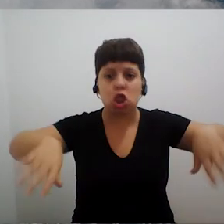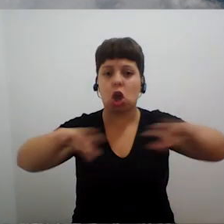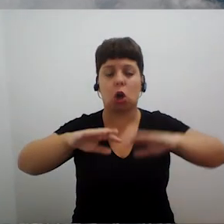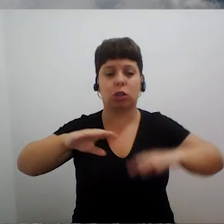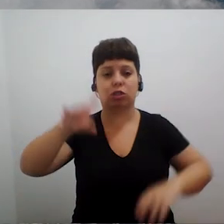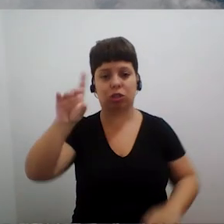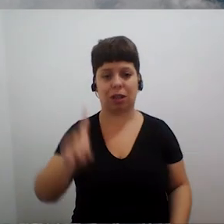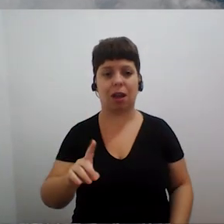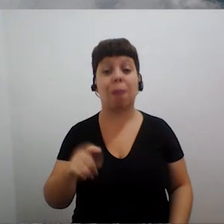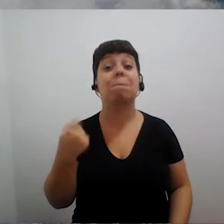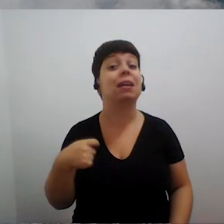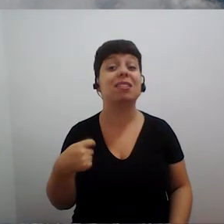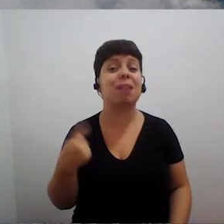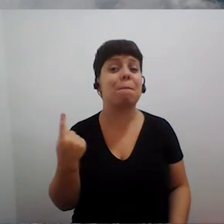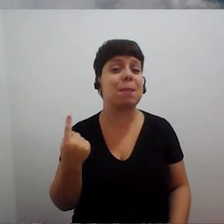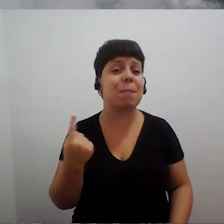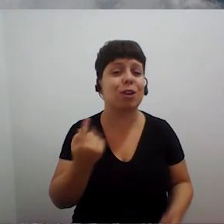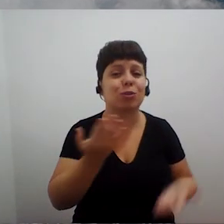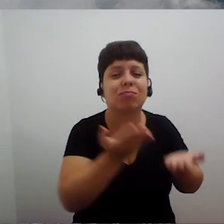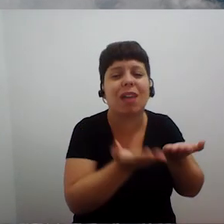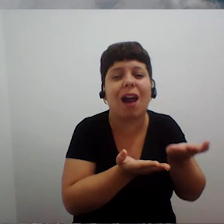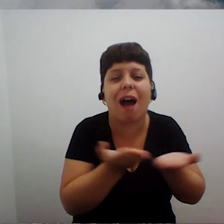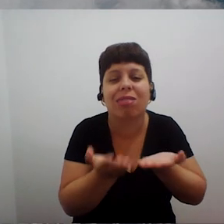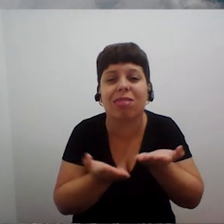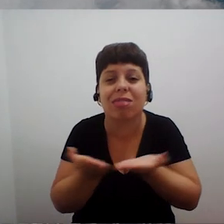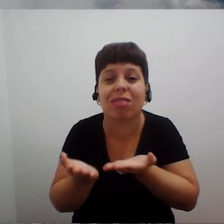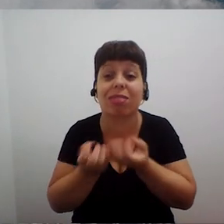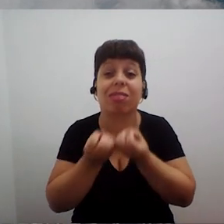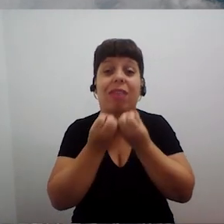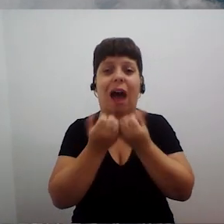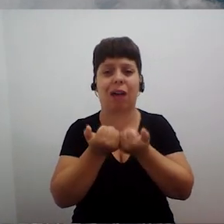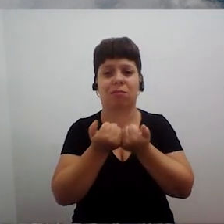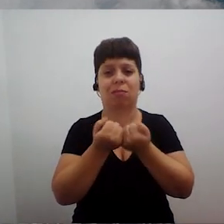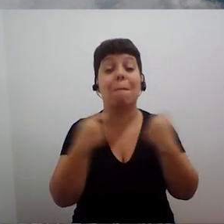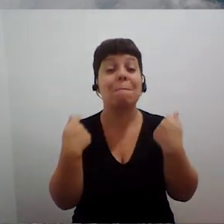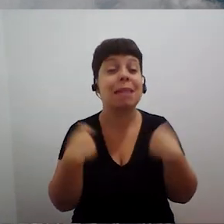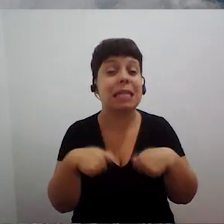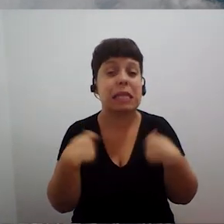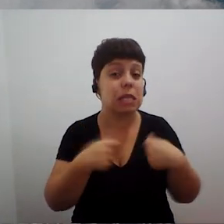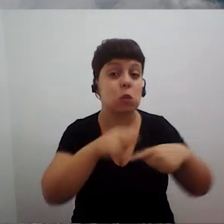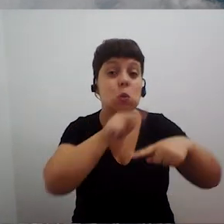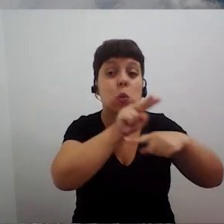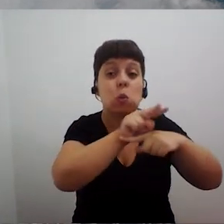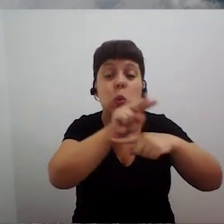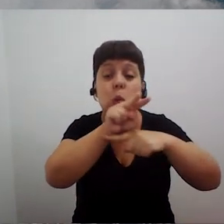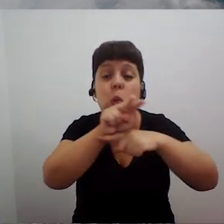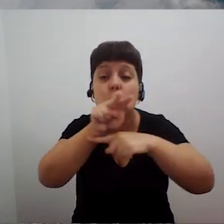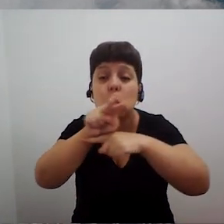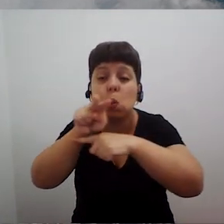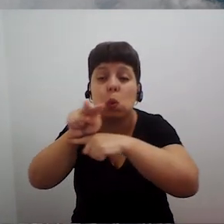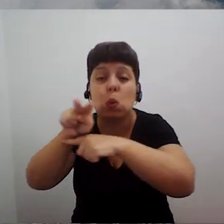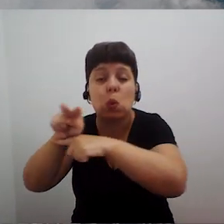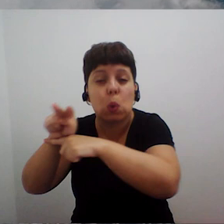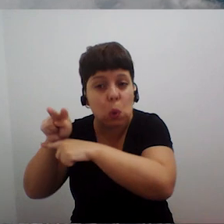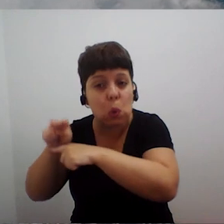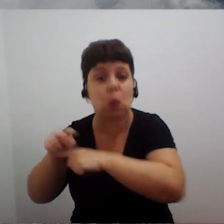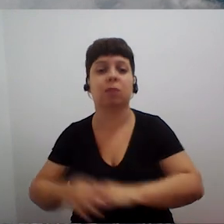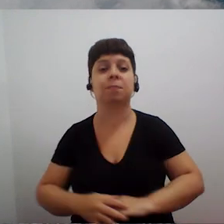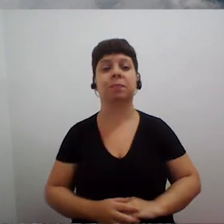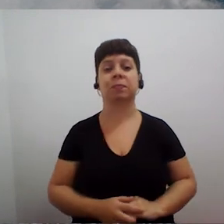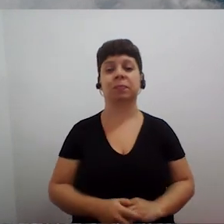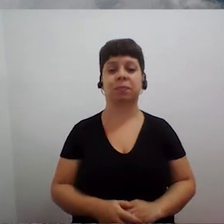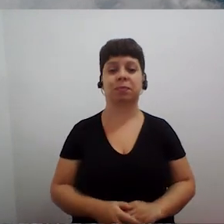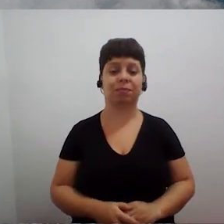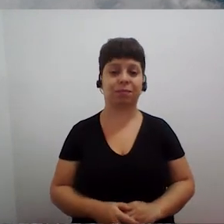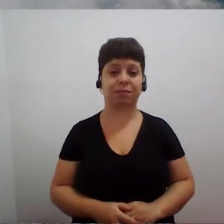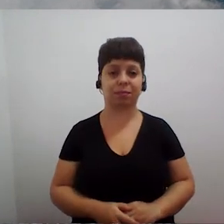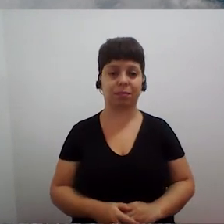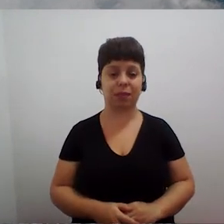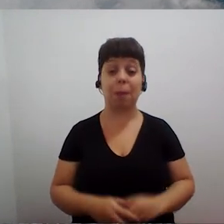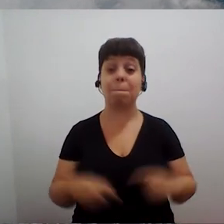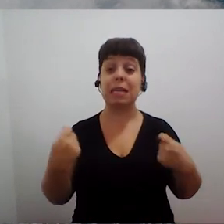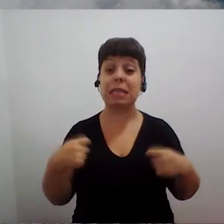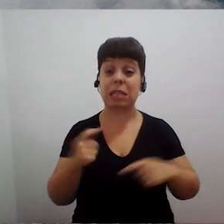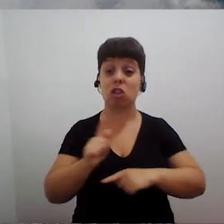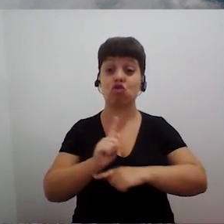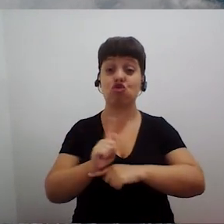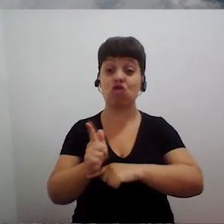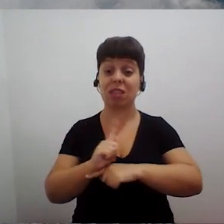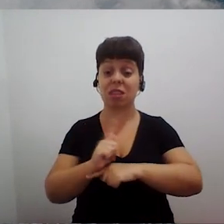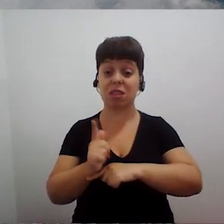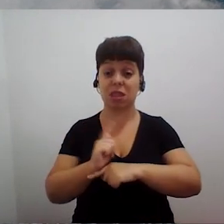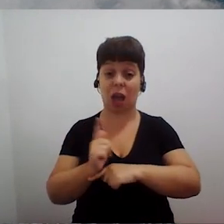para que ele seja bem tratado é preciso cuidado né, é preciso que e as gestões